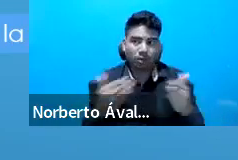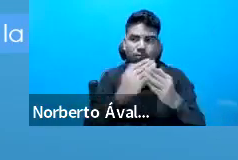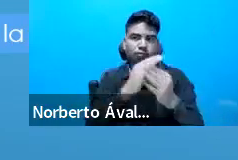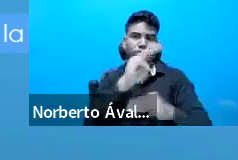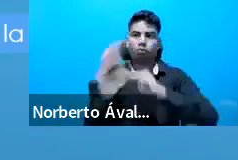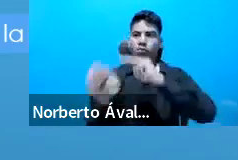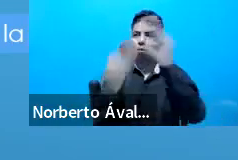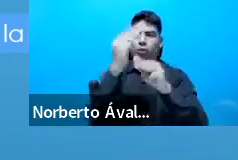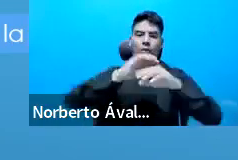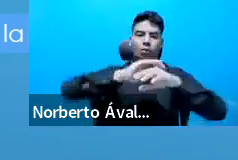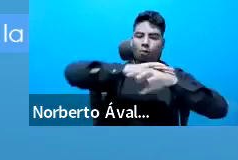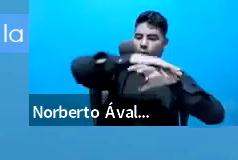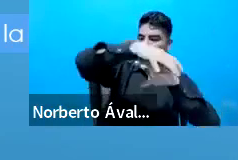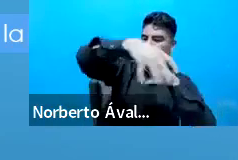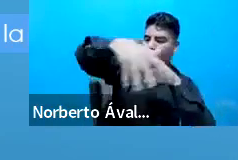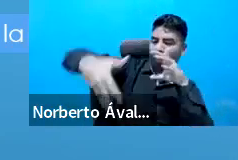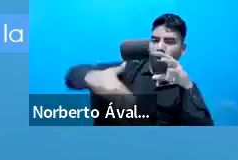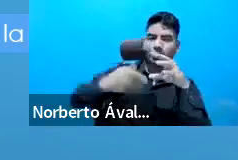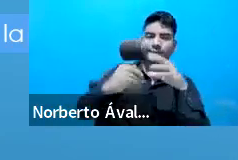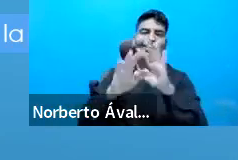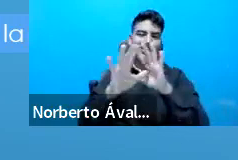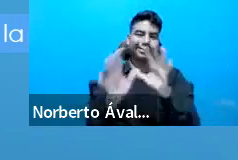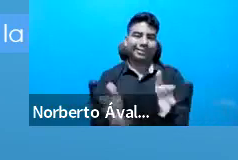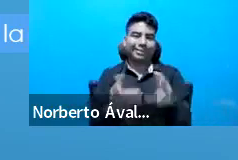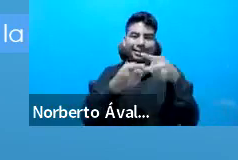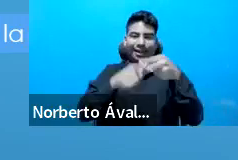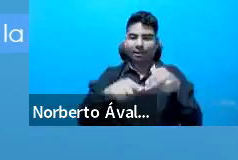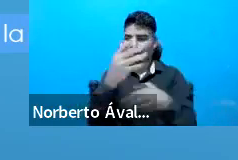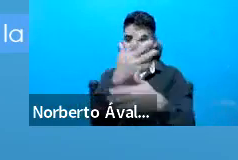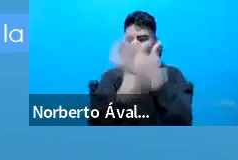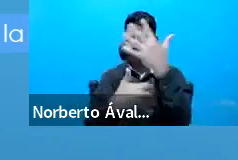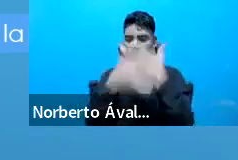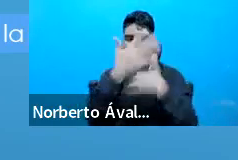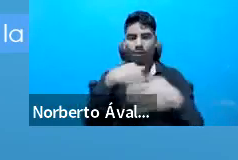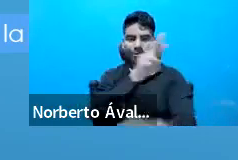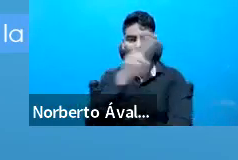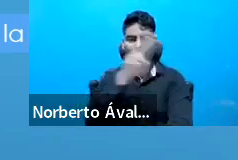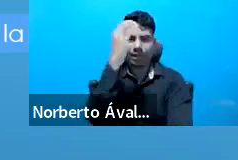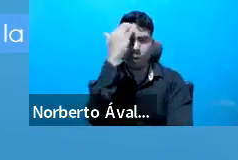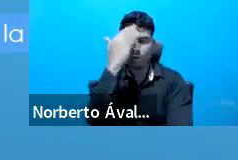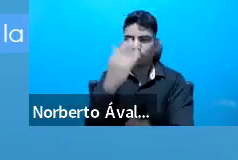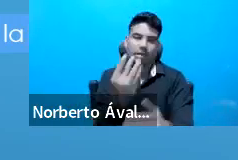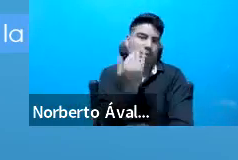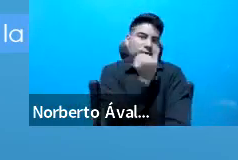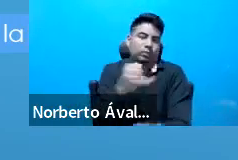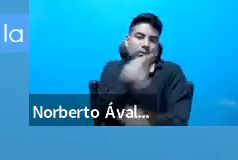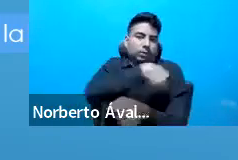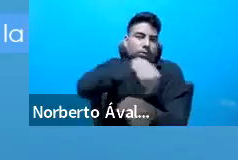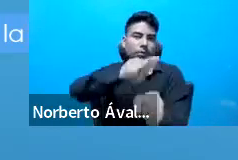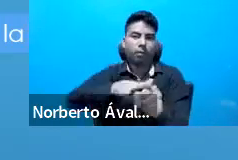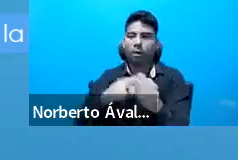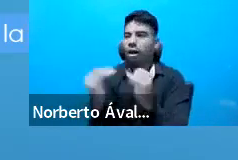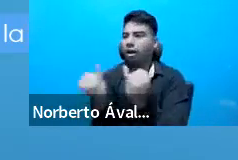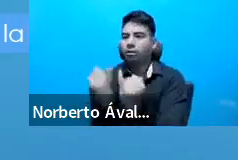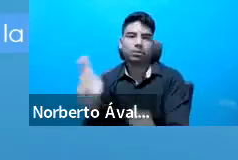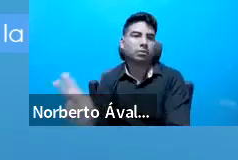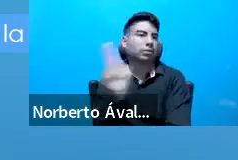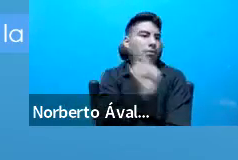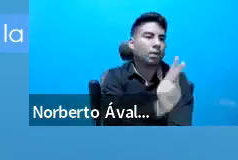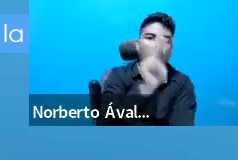ella empieza a nivel de los a nivel mundial, a reconocerse la lengua común ua como lenguas naturales como ua como lenguas como lenguas naturales como